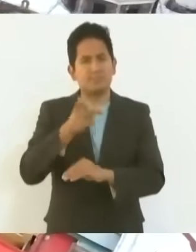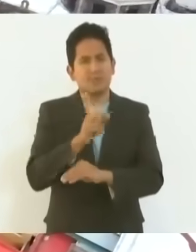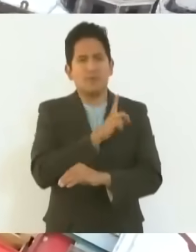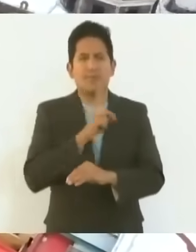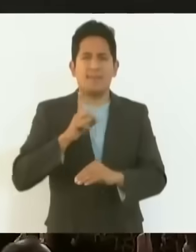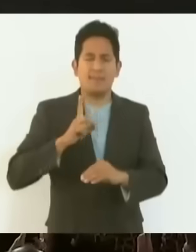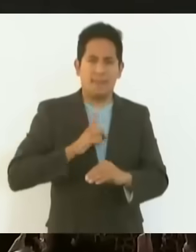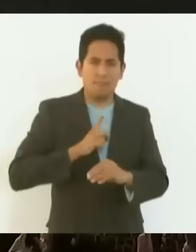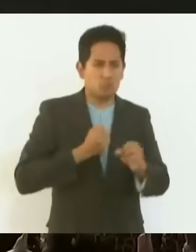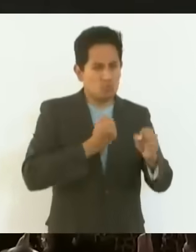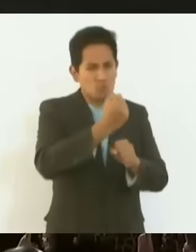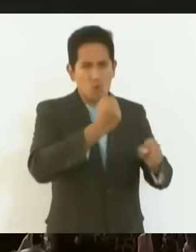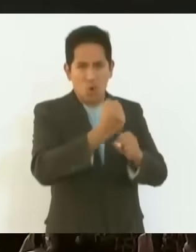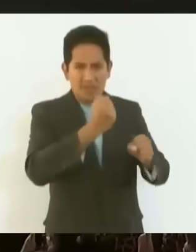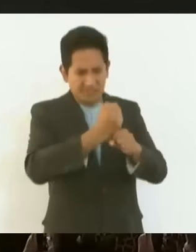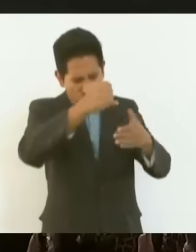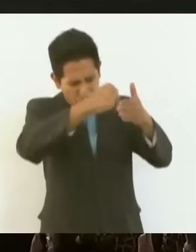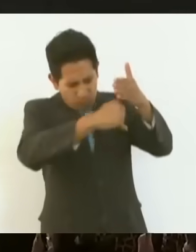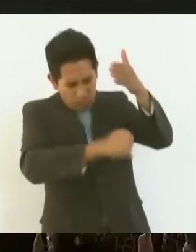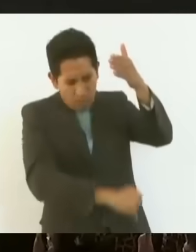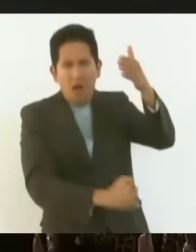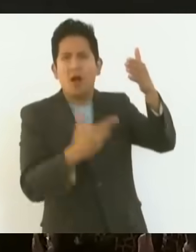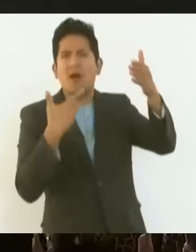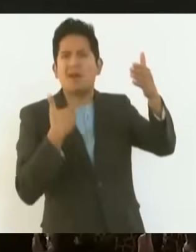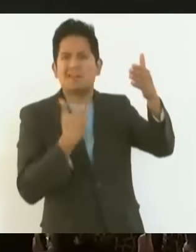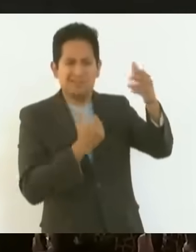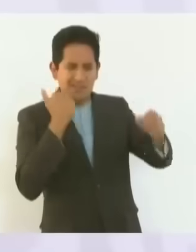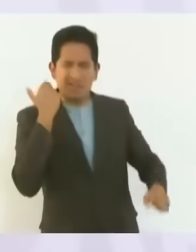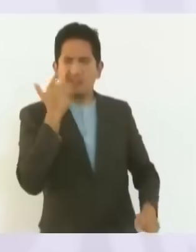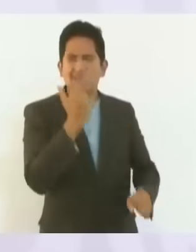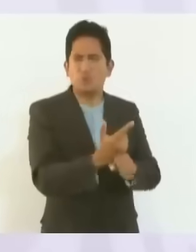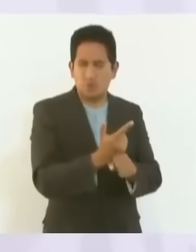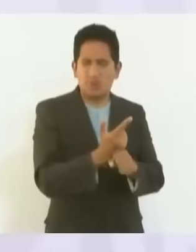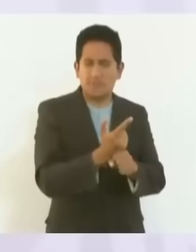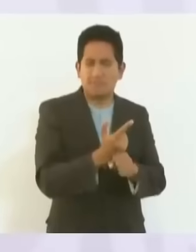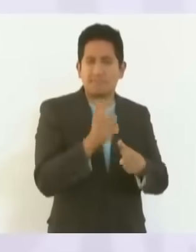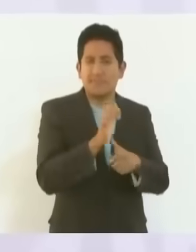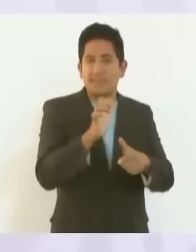Y la única manera de atender las causas es atendiendo a las y a los jóvenes,